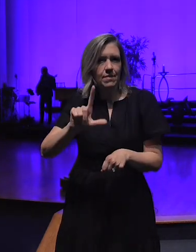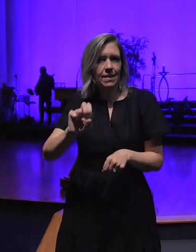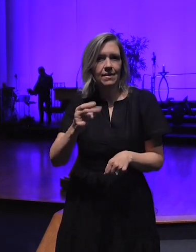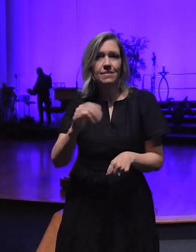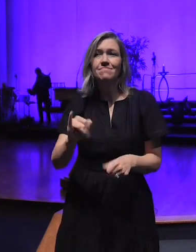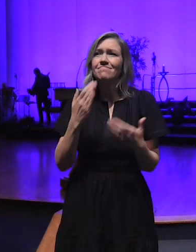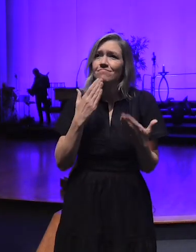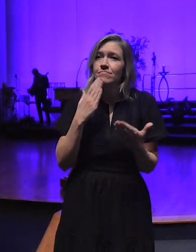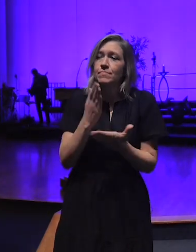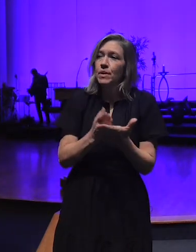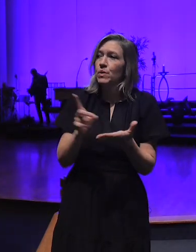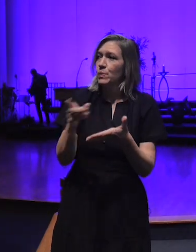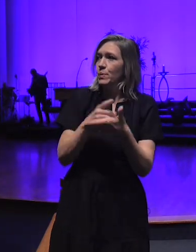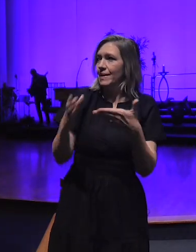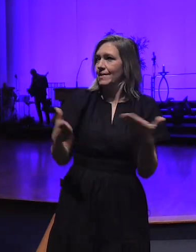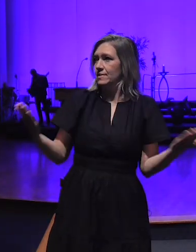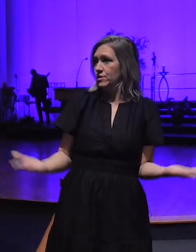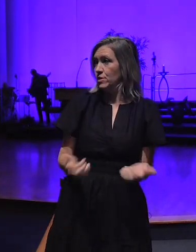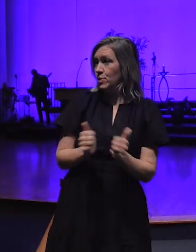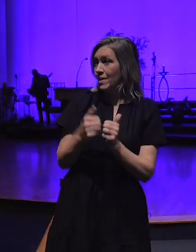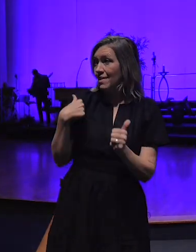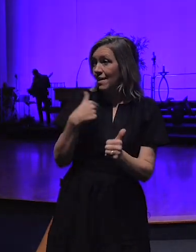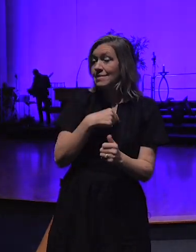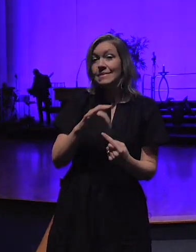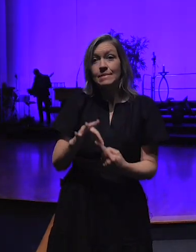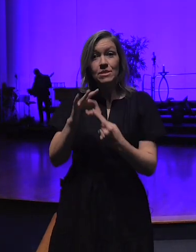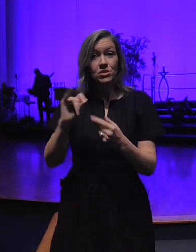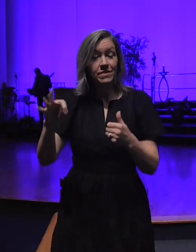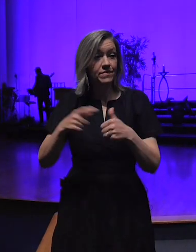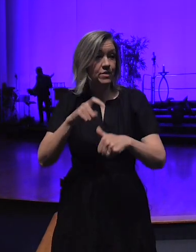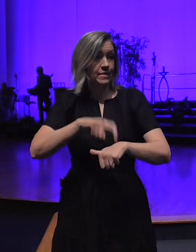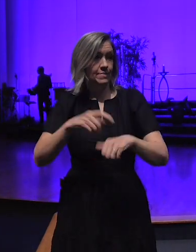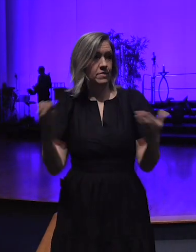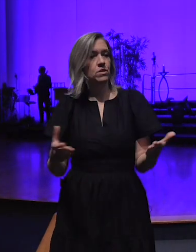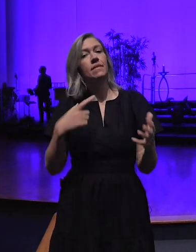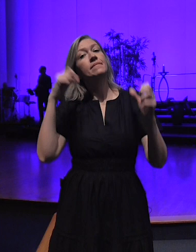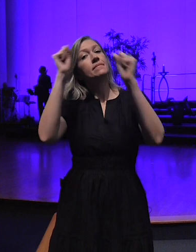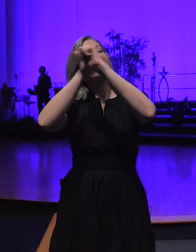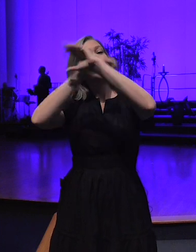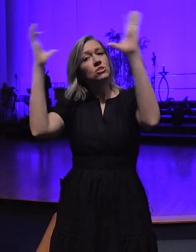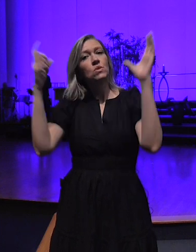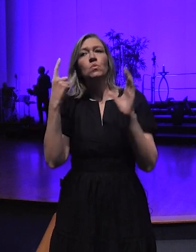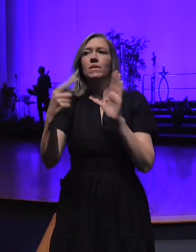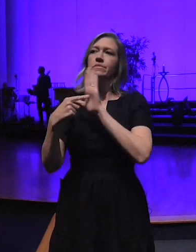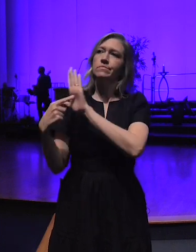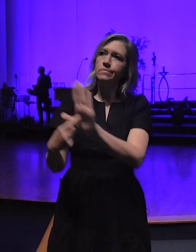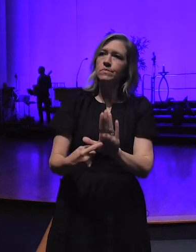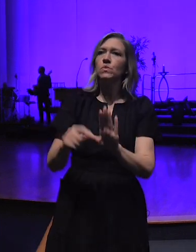de su fin de semana con nosotros, especialmente si son nuevos. Nuestra visión Oneness reveló un mundo de amor, paz